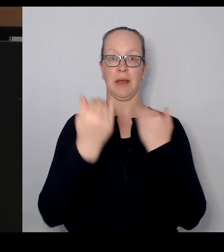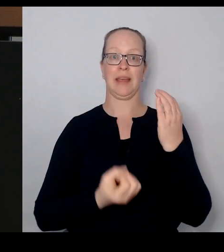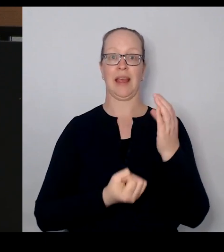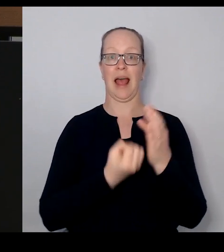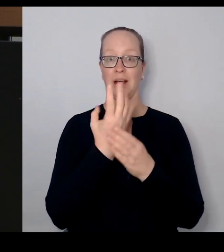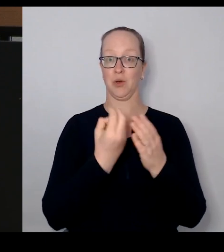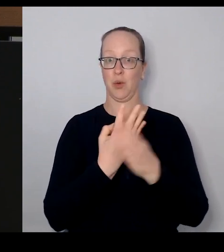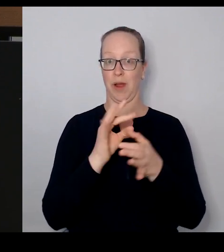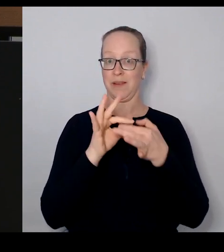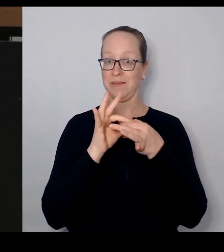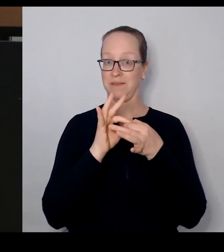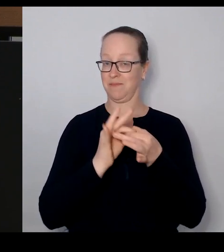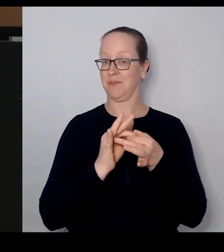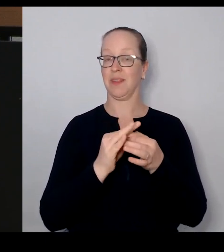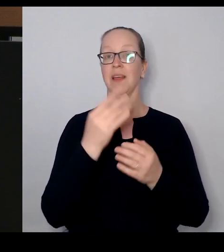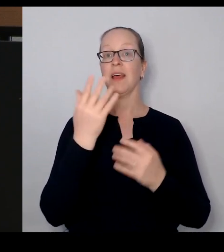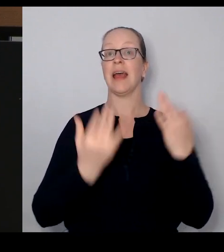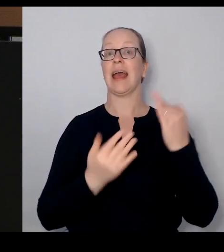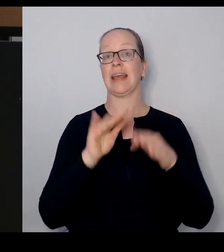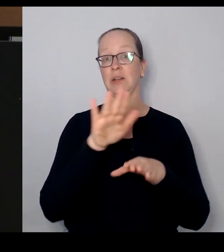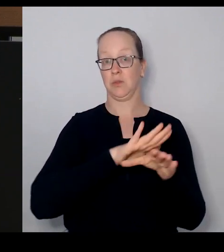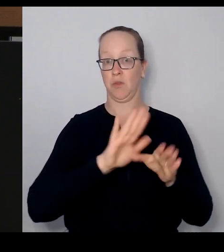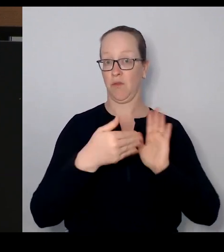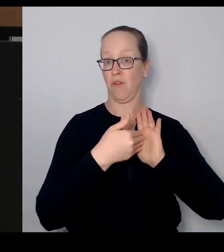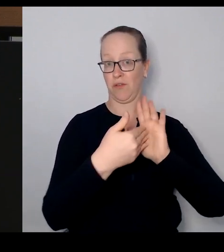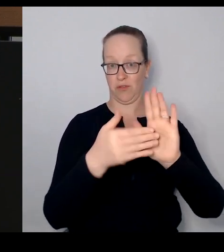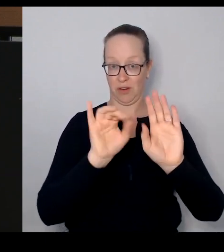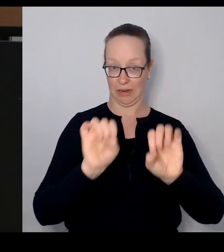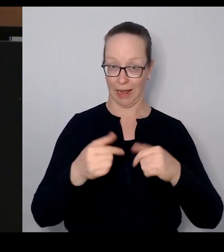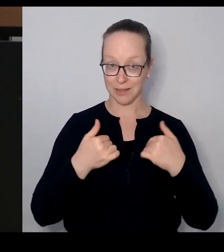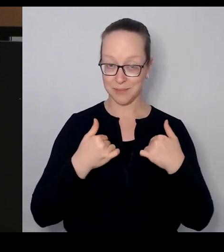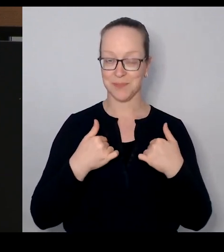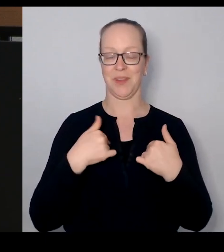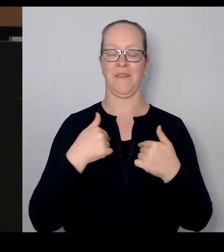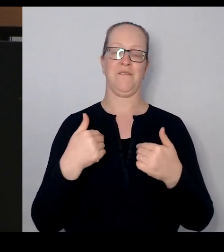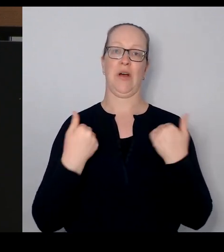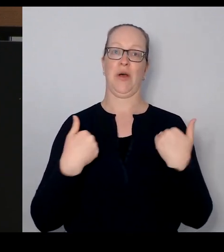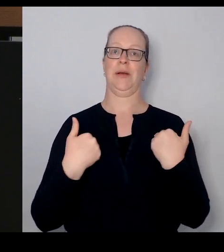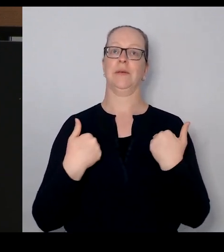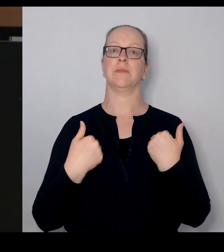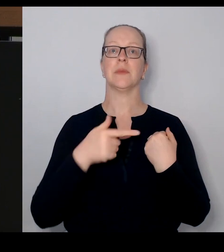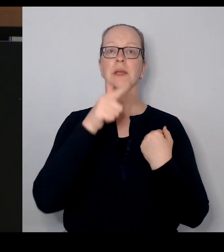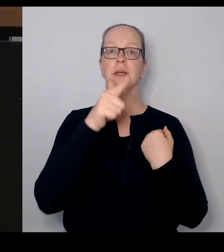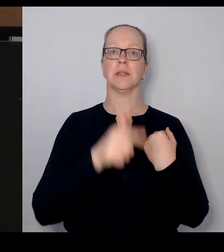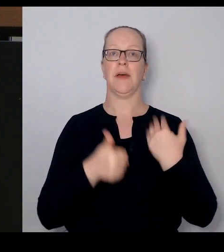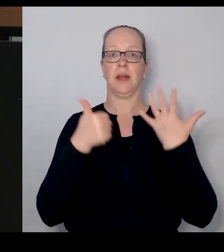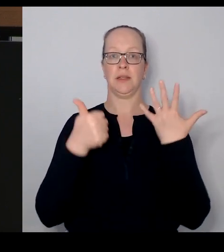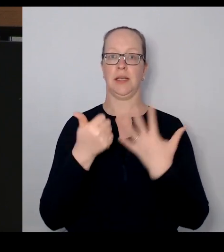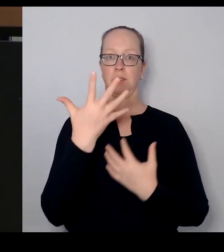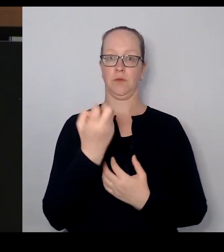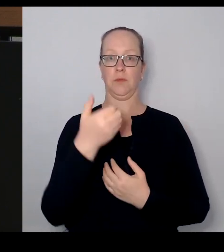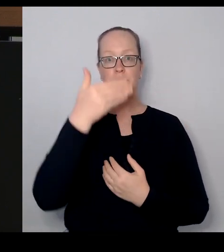Das sind 256 Seiten, die sich zu lesen lohnen. Ich will Ihnen.